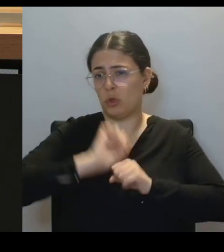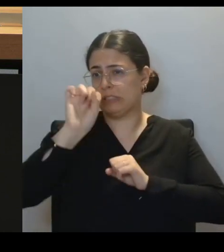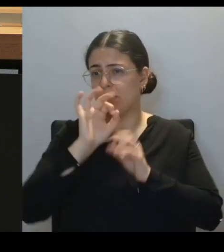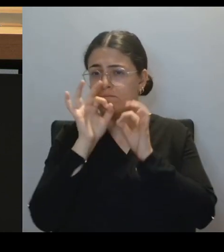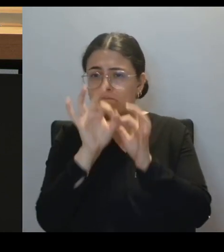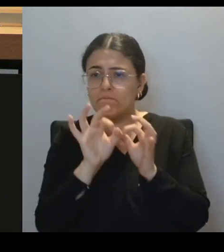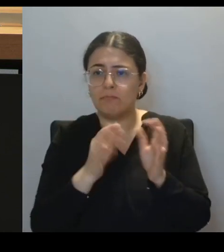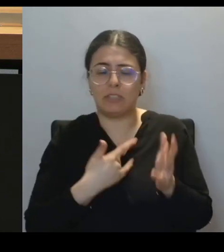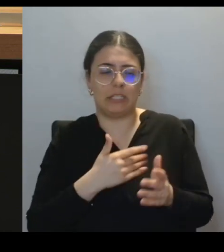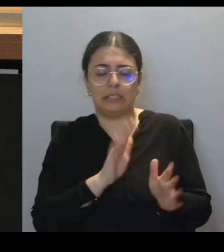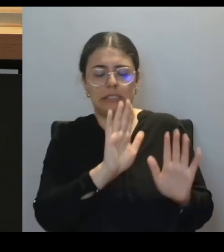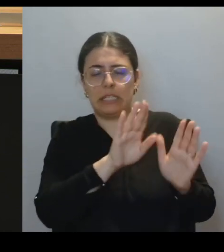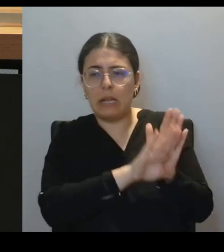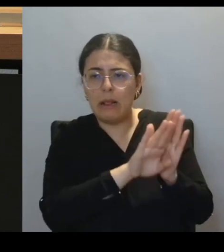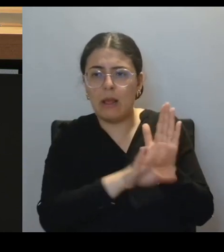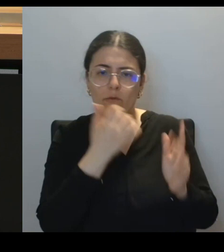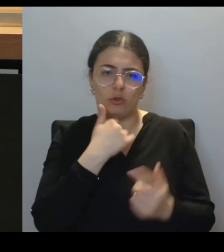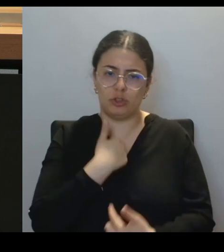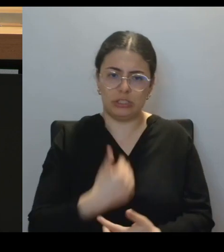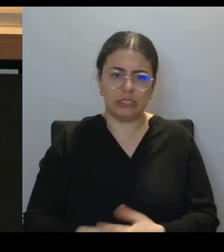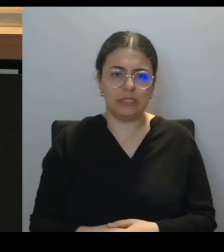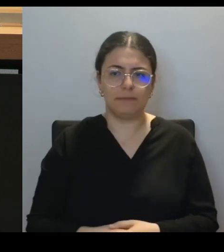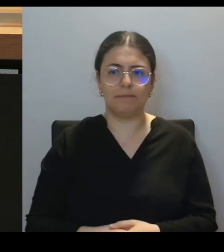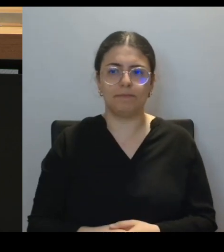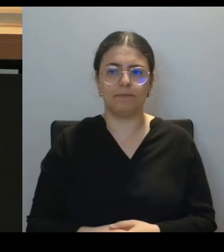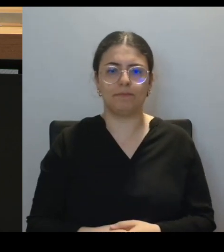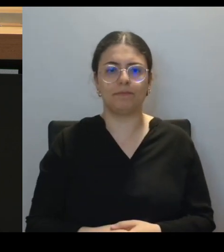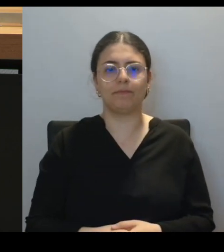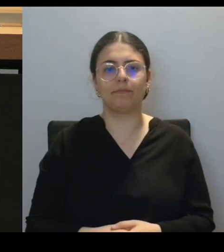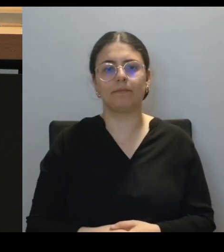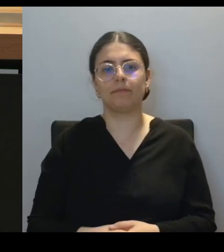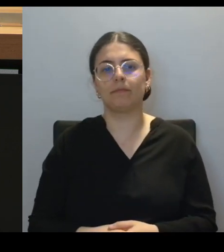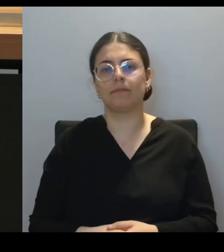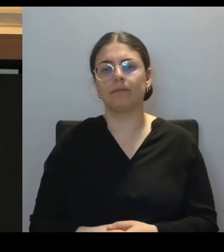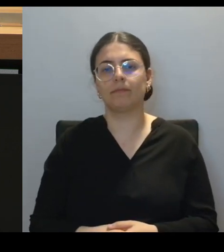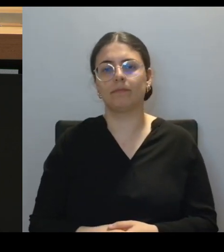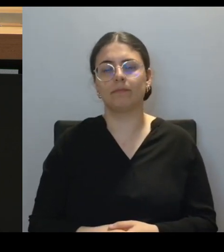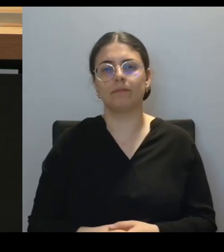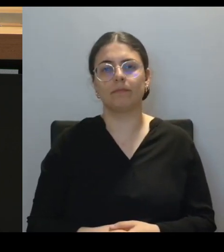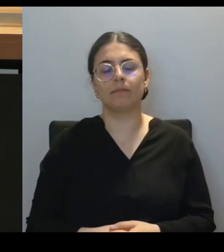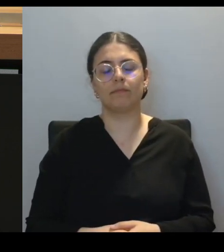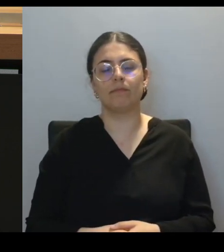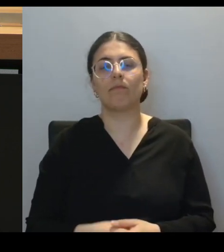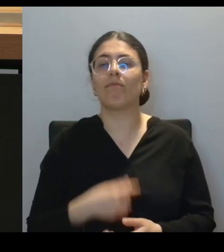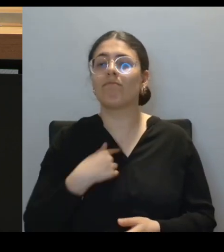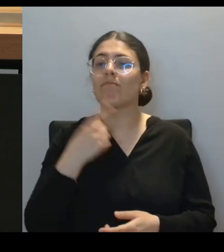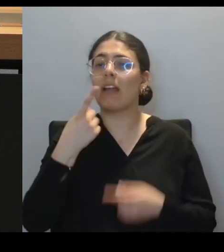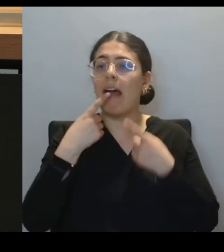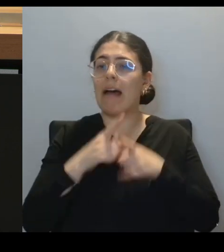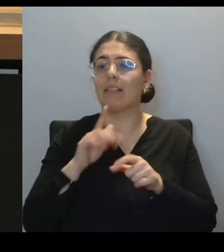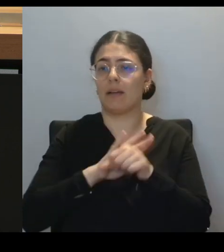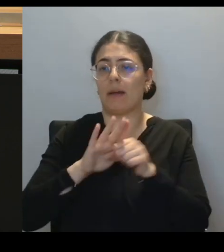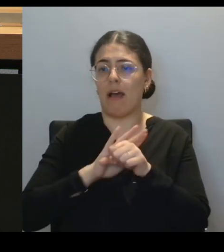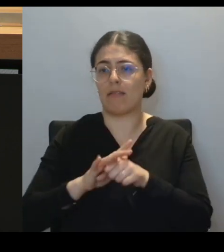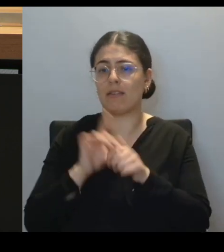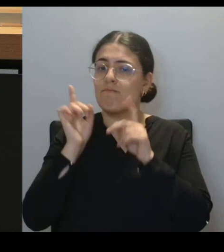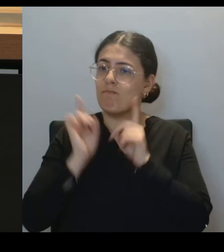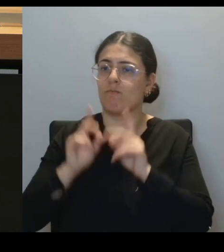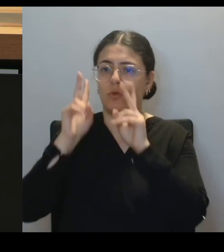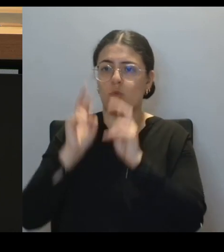dann gibt es einen weiteren Bereich, der untersucht werden soll. Nach dem Antrag der Koalition bei dieser Untersuchung.